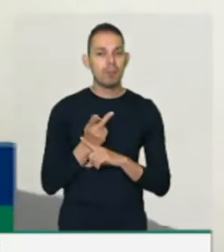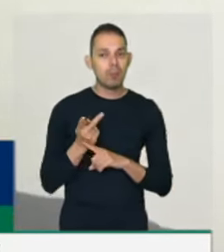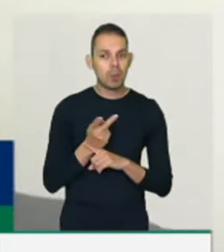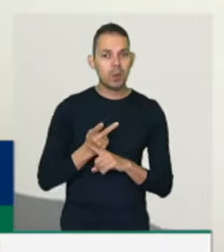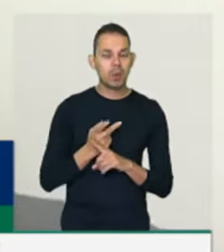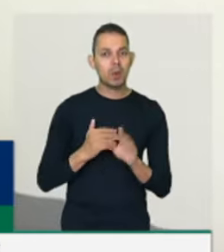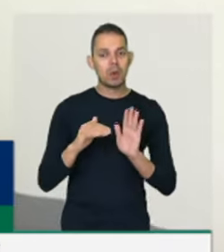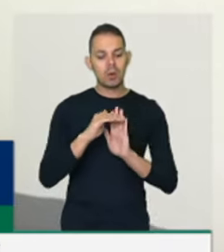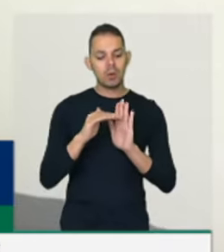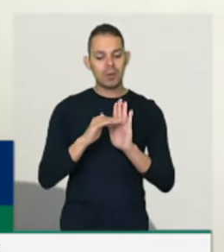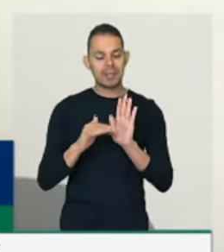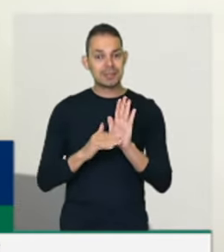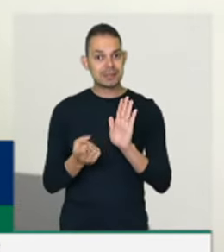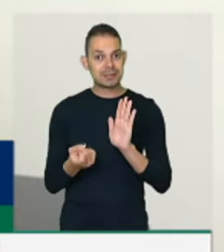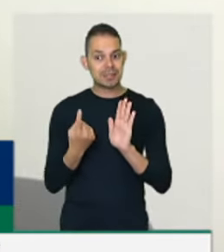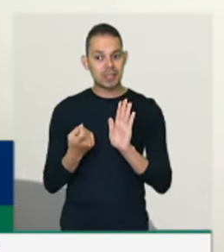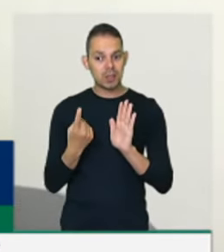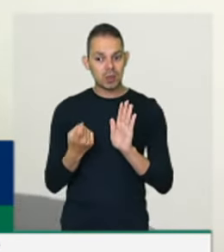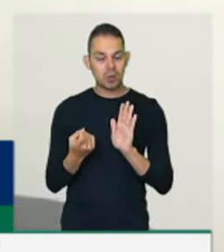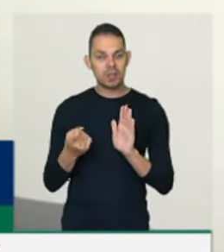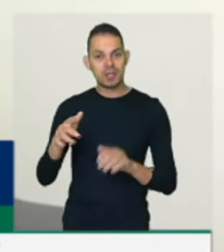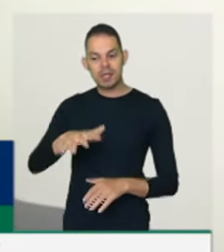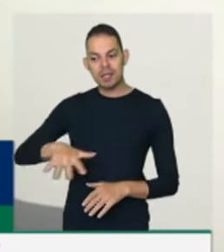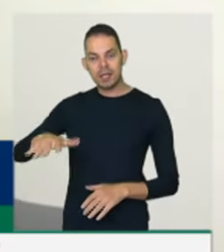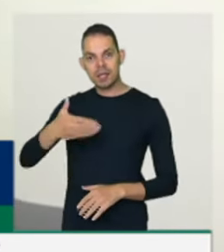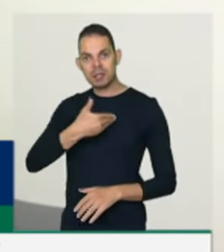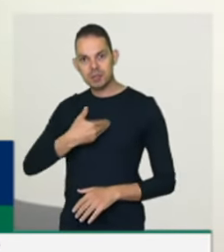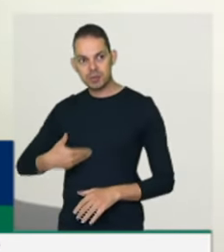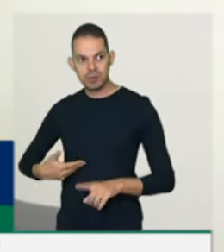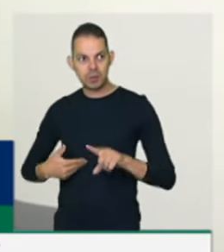NÓS ATRAPALHAR. MAS O PROJETO POR SI SÓ NÃO RESOLVE, NÃO